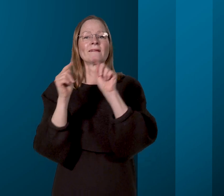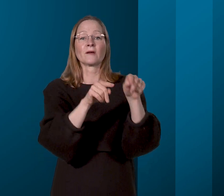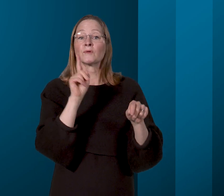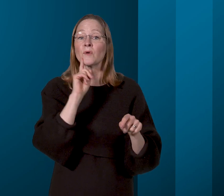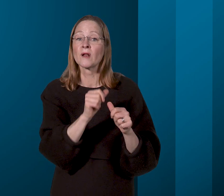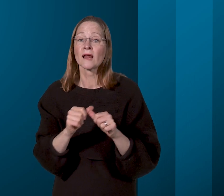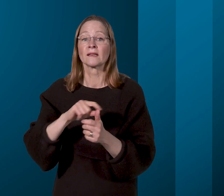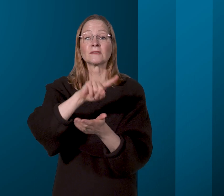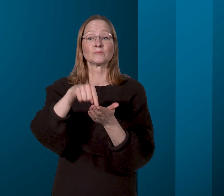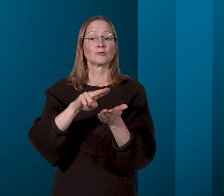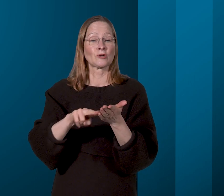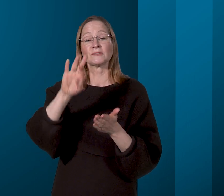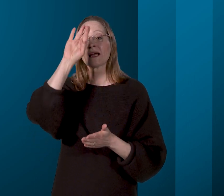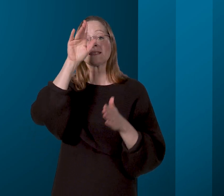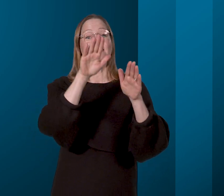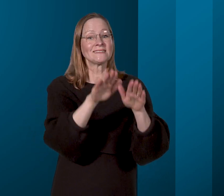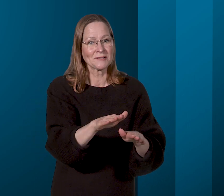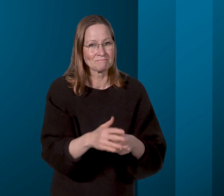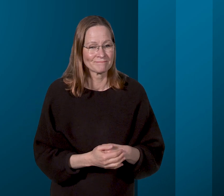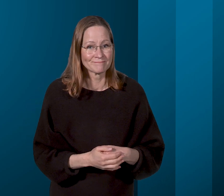Kuurojen Liiton keskustoimistossa Helsingissä.